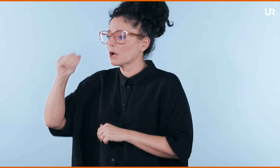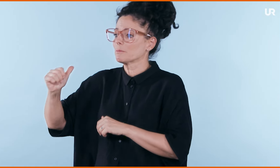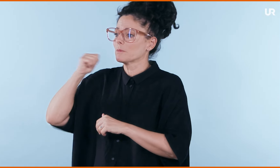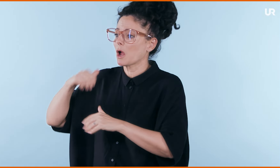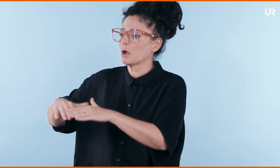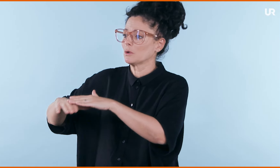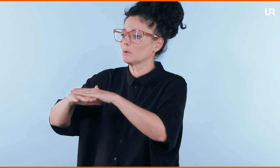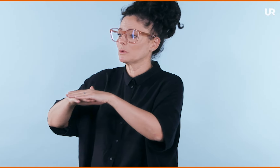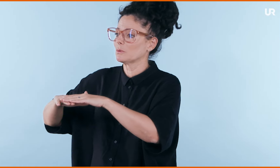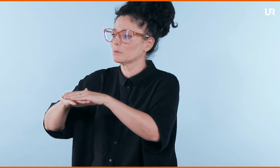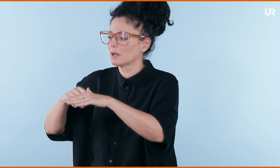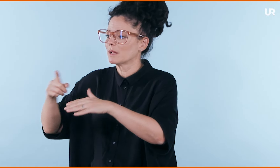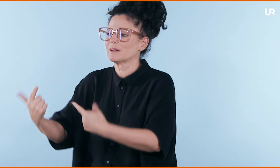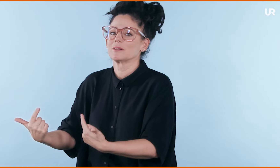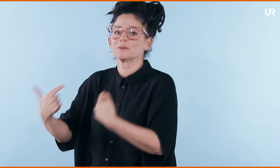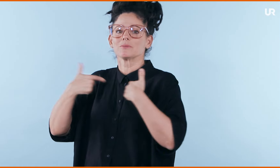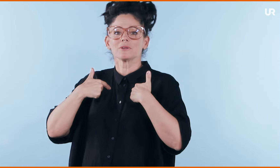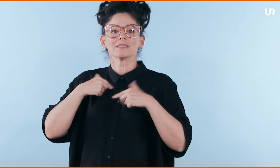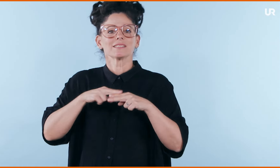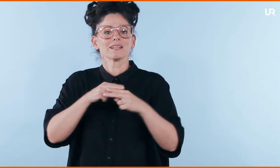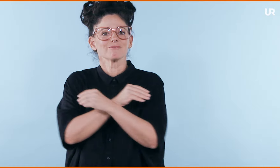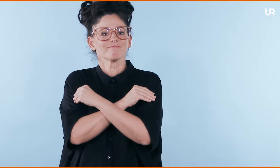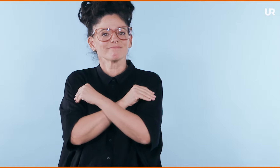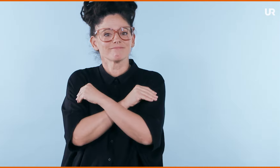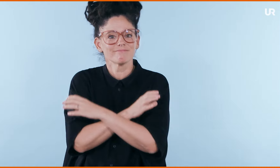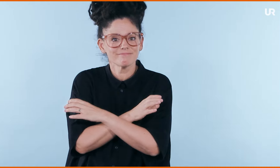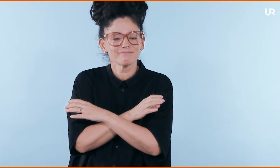och bakgrund kan man få mycket energi.